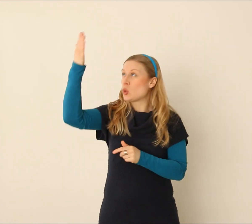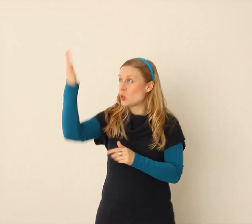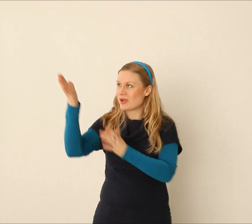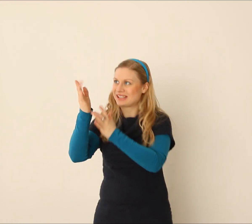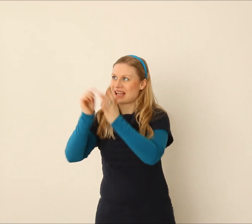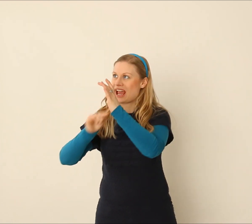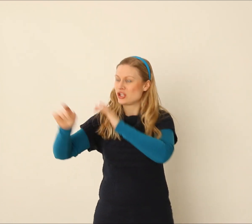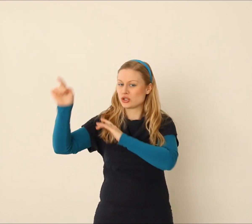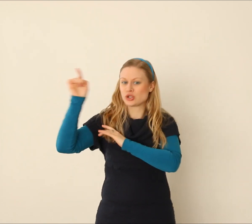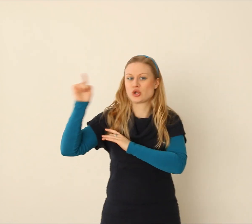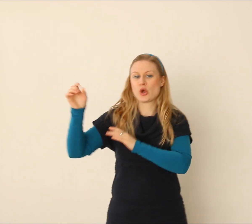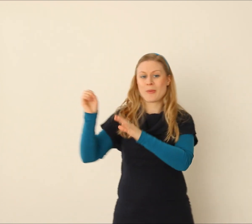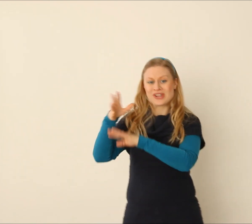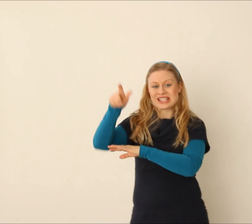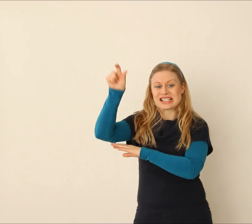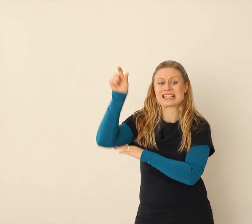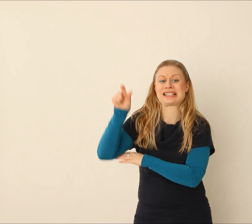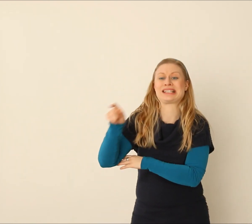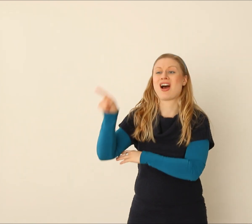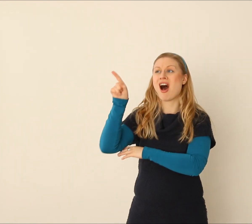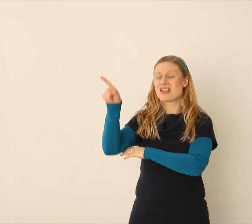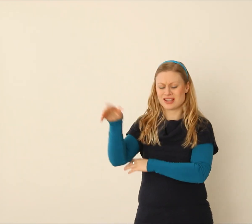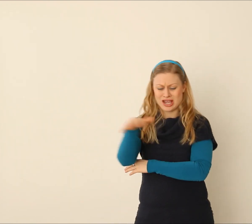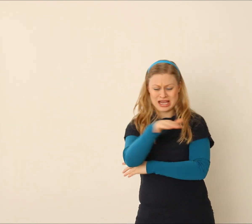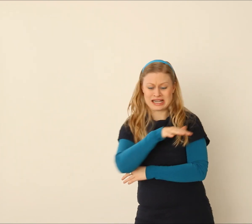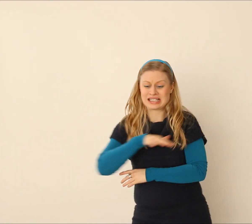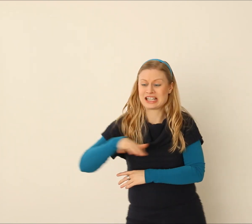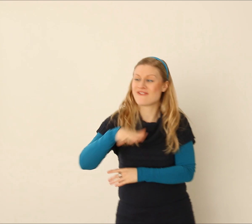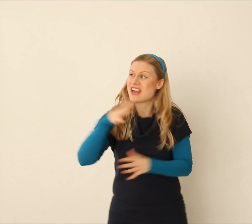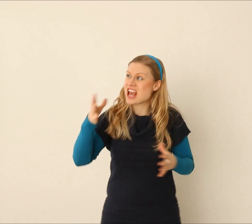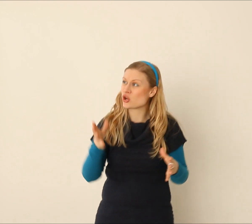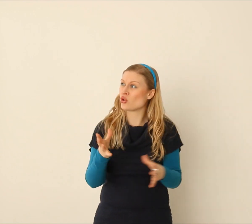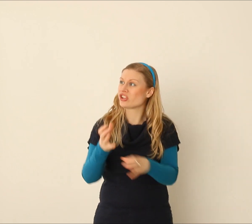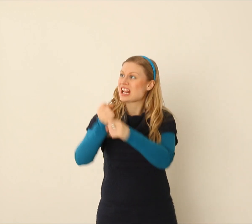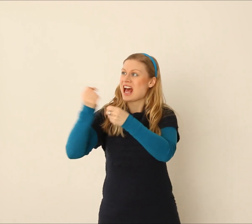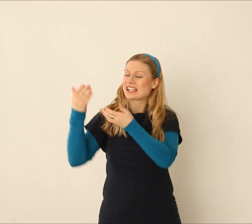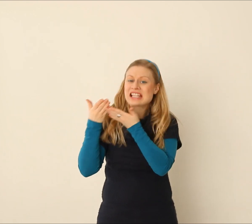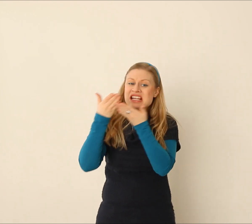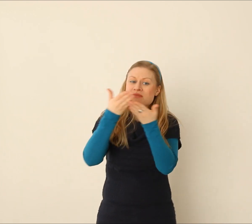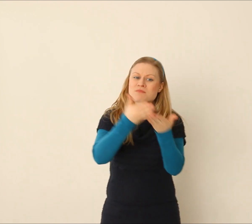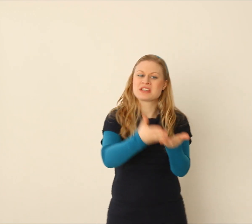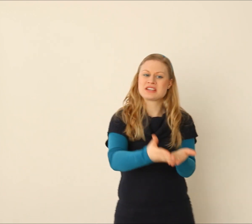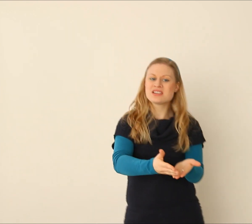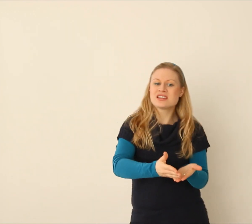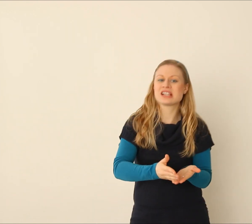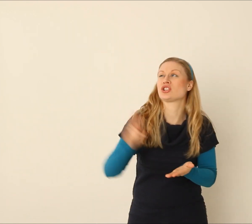U bent Jezus, de Messias, die de wereld redding biedt.